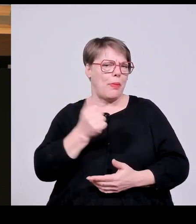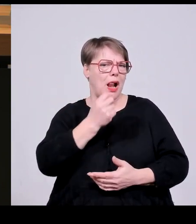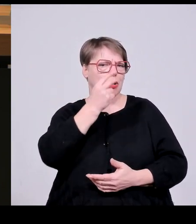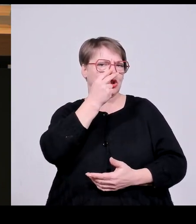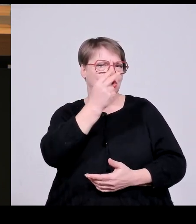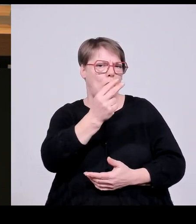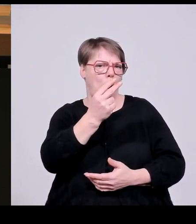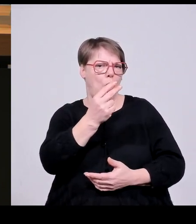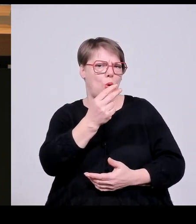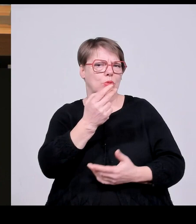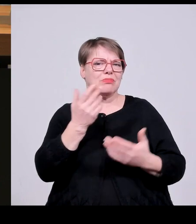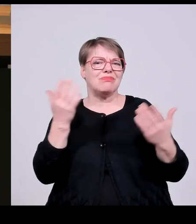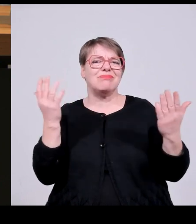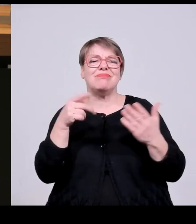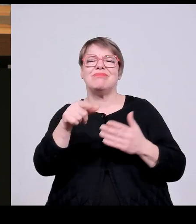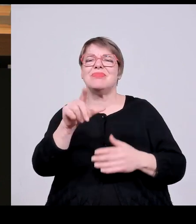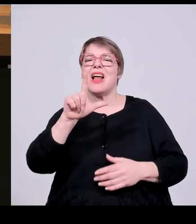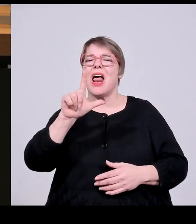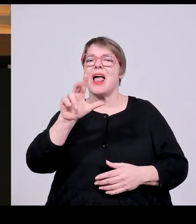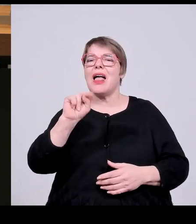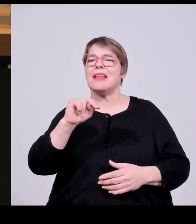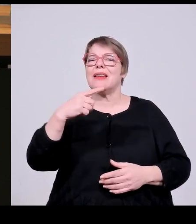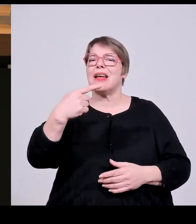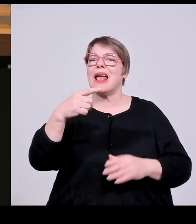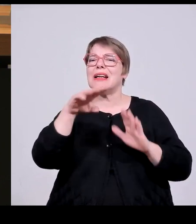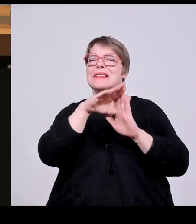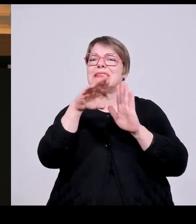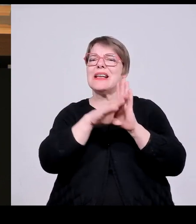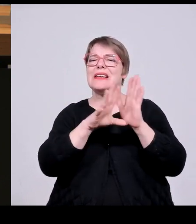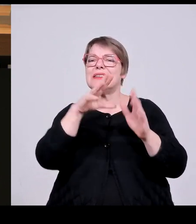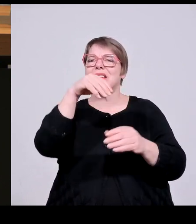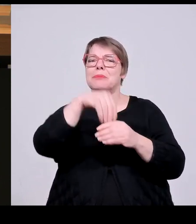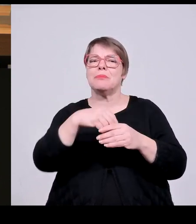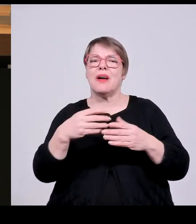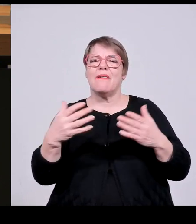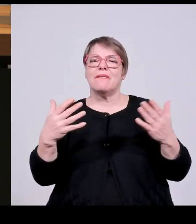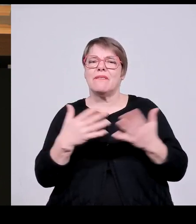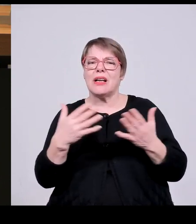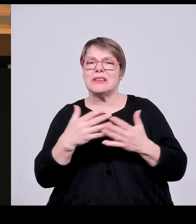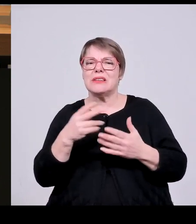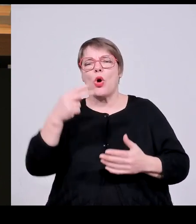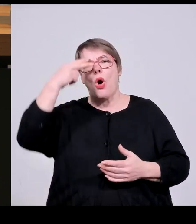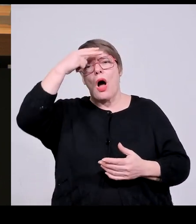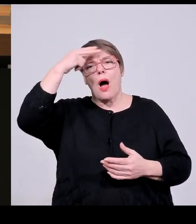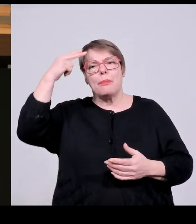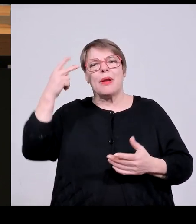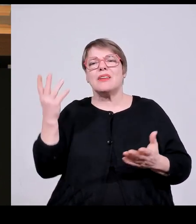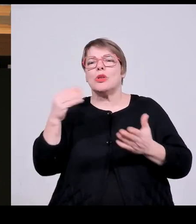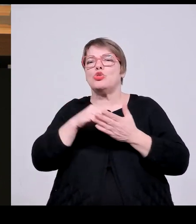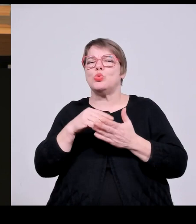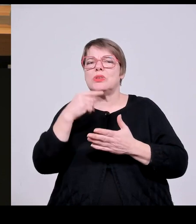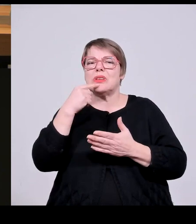Es geht, bevor mich wieder einer missversteht, es geht es nicht um das kleine Bauprojekt, sondern es geht